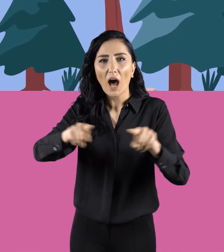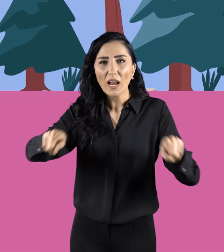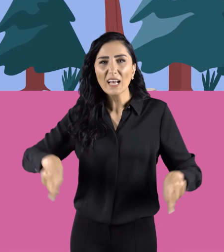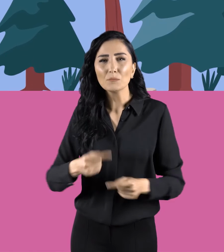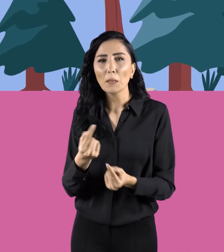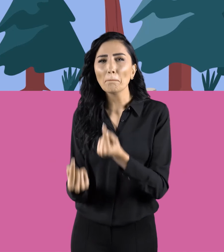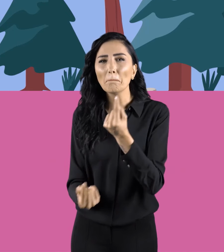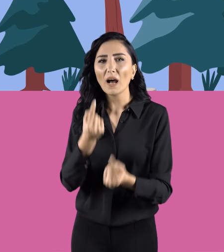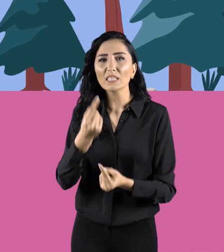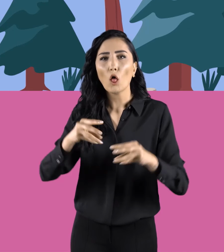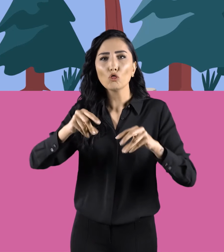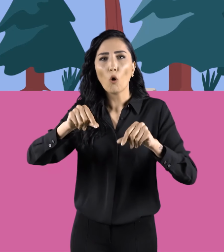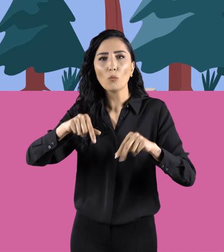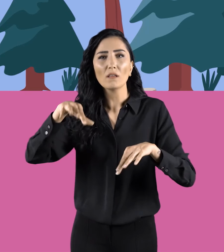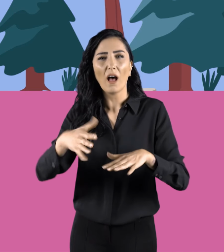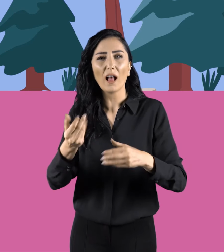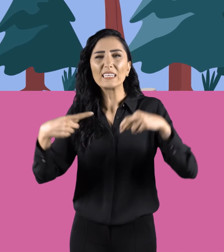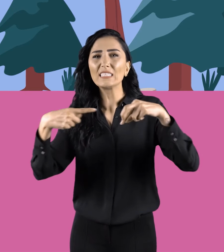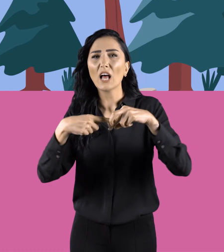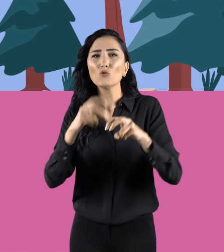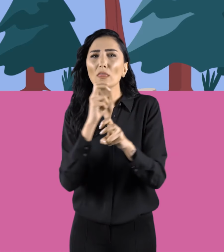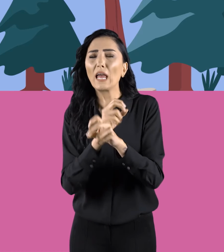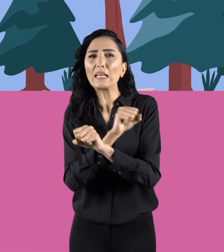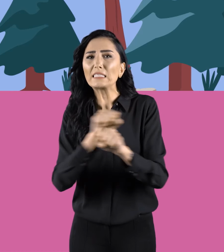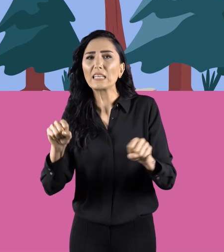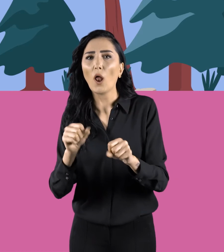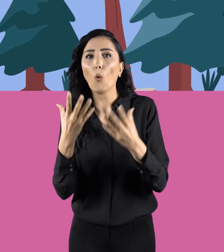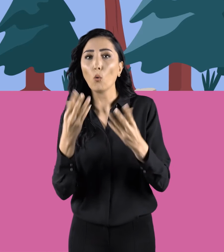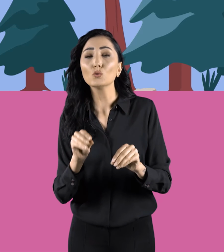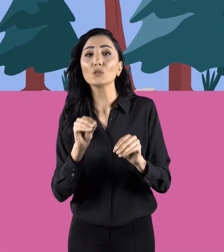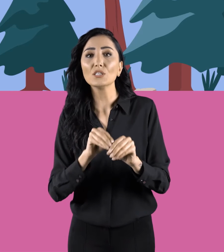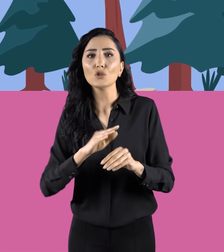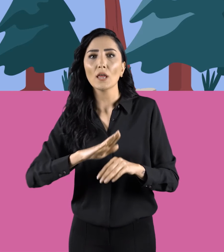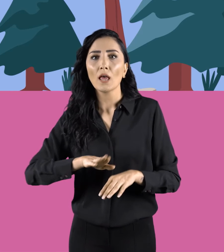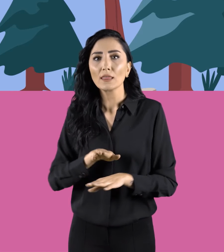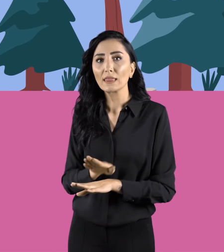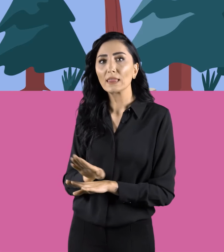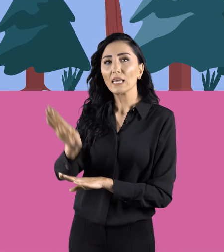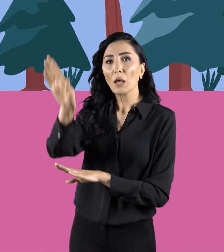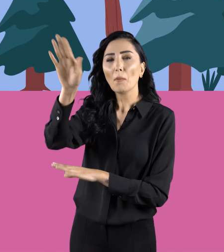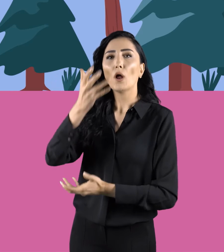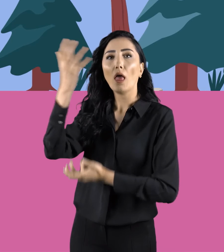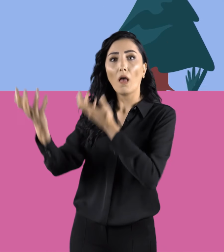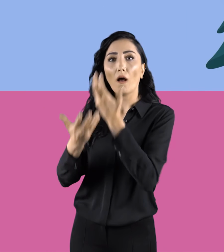Aynı zamanda arazinin bakısı da toprağın aldığı radyasyon miktarını etkilediği için dik